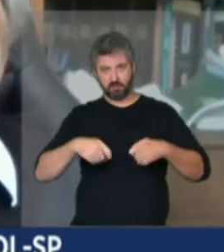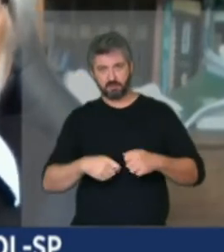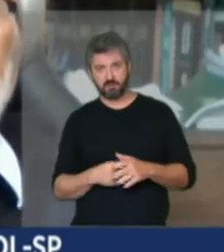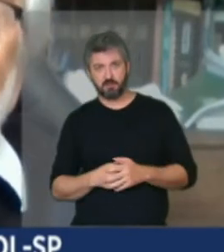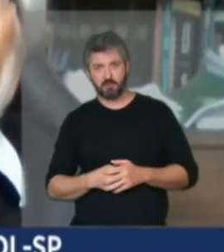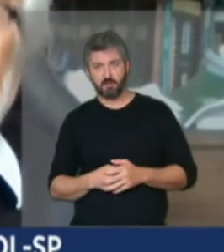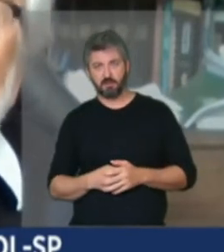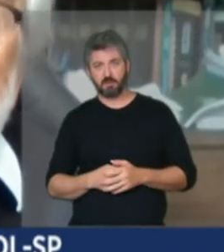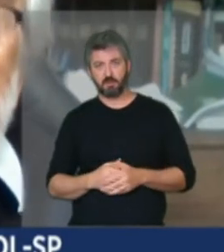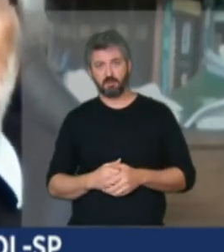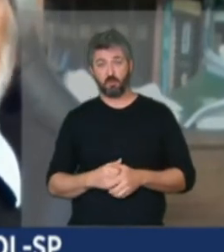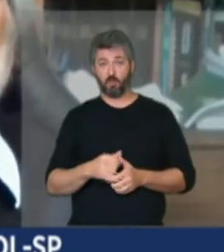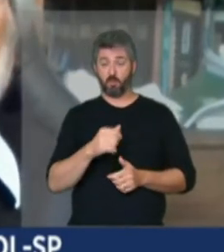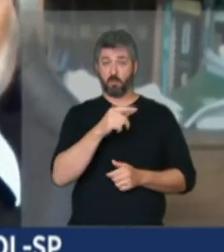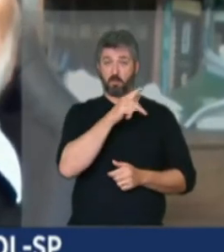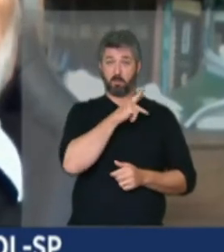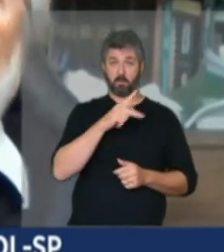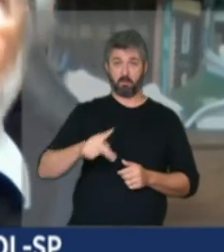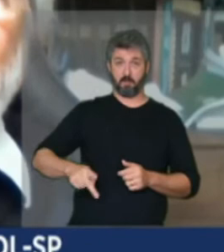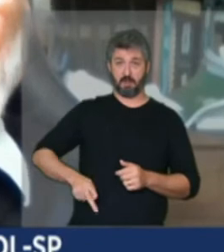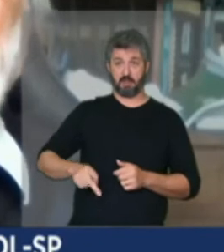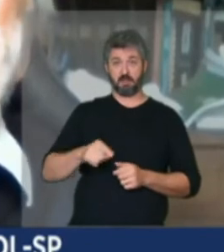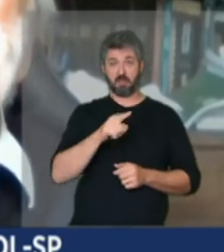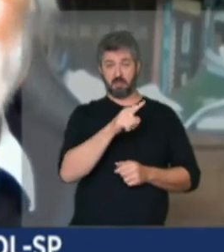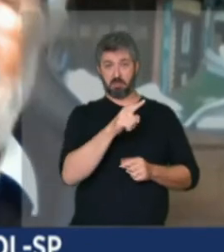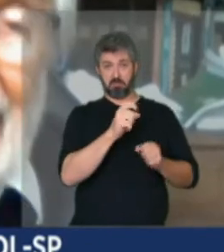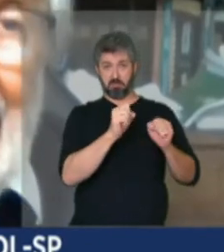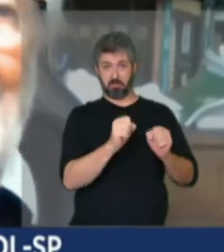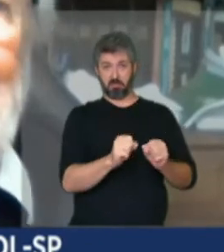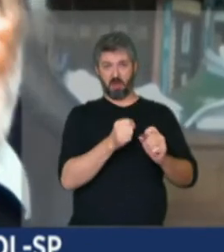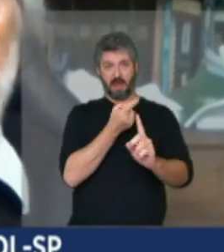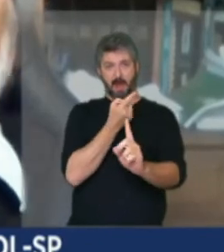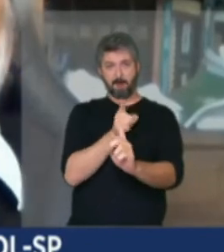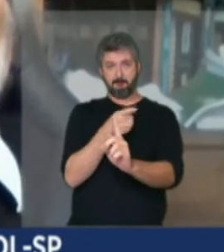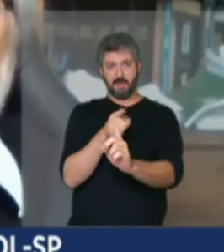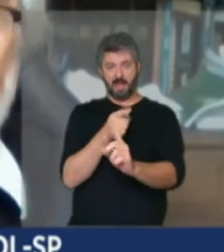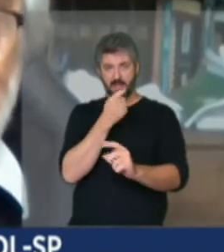QUE O PRESIDENTE DA REPÚBLICA POSSA AMEAÇAR AS ELEIÇÕES, O SISTEMA DEMOCRÁTICO